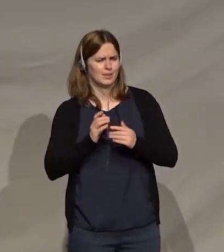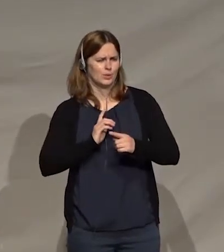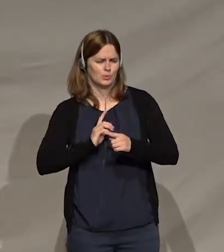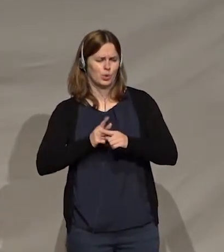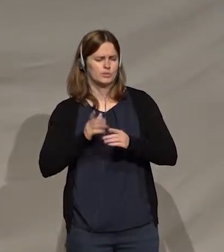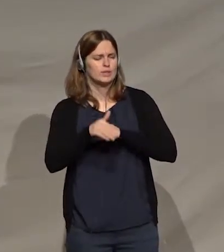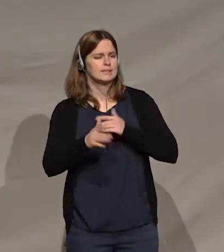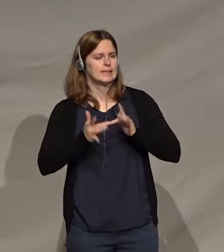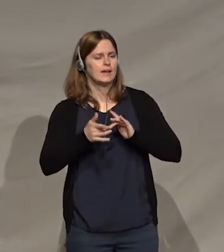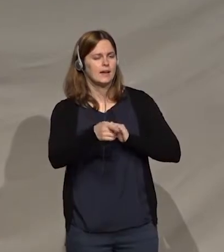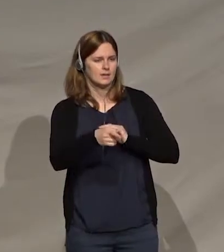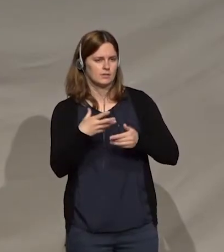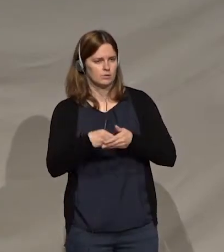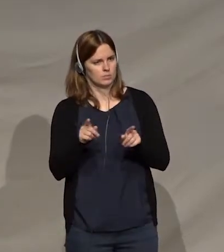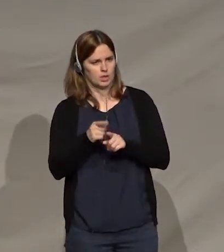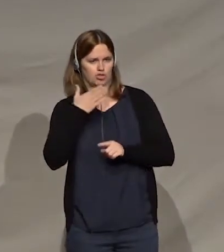I to bude zanedlouho zveřejněno na našich stránkách.